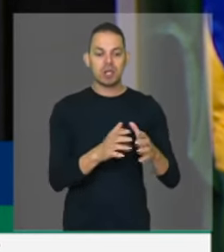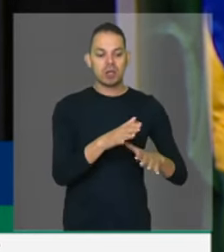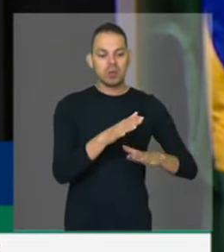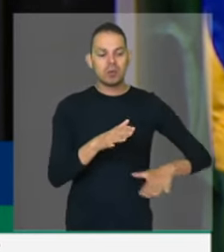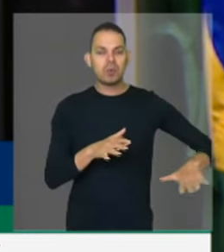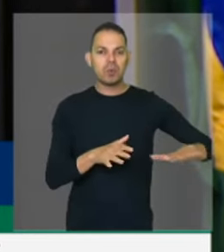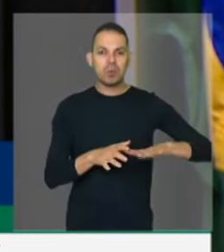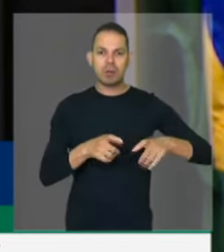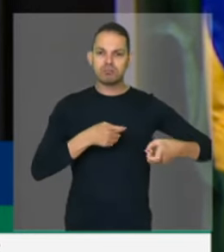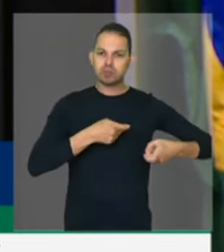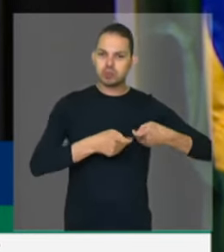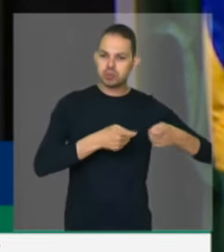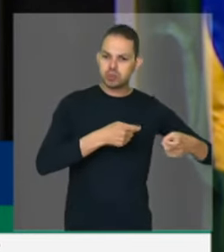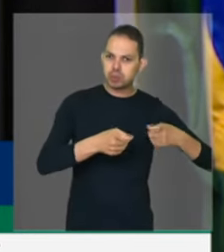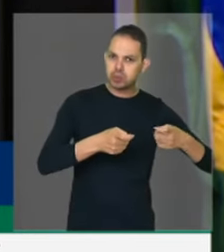HISTÓRICAS. EM QUE PESSOAS ENFRENTAVAM.... TIROS, CANHÕ